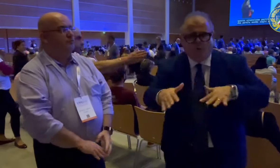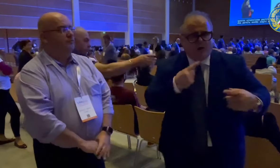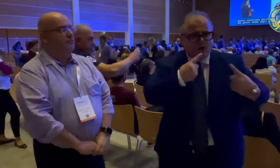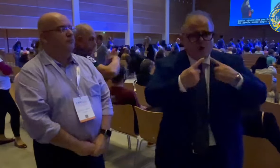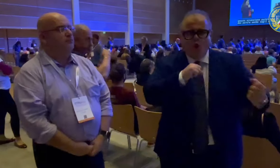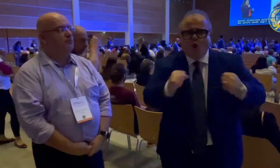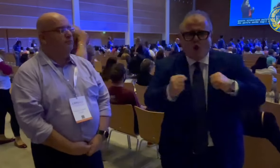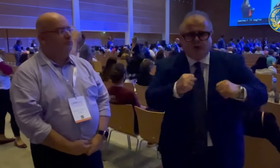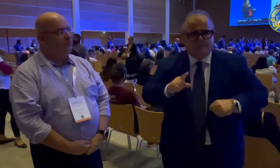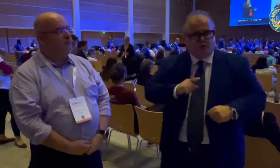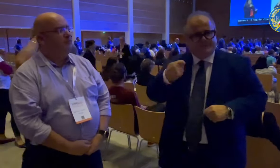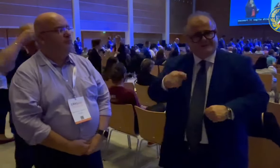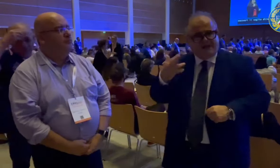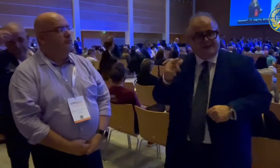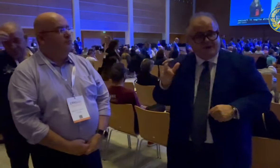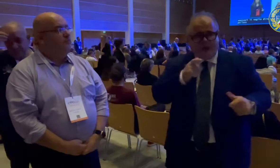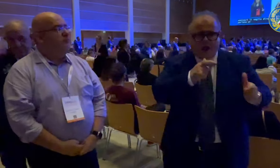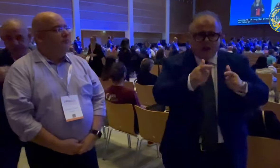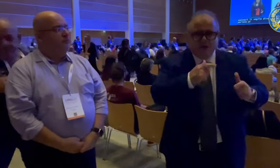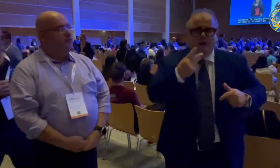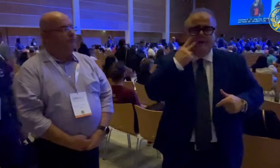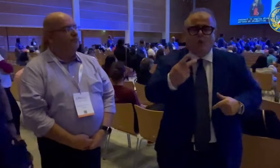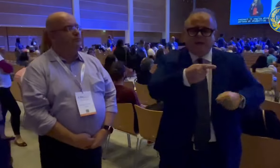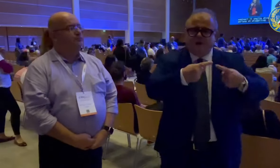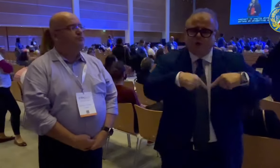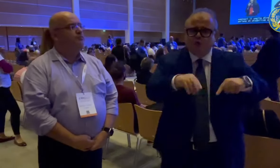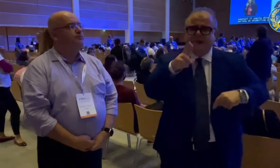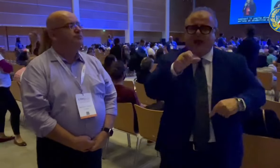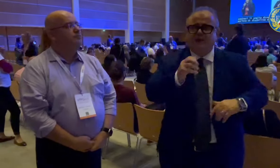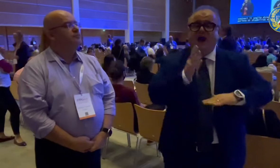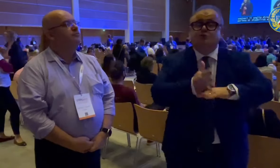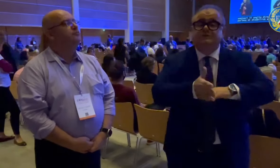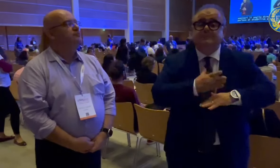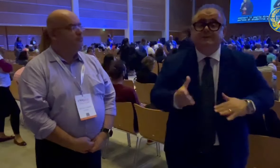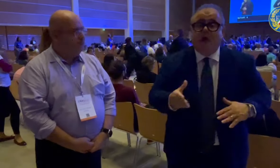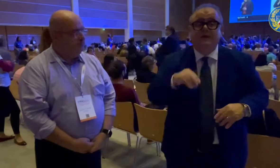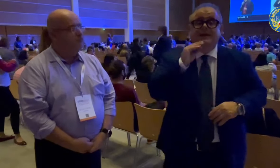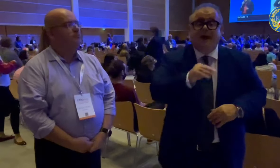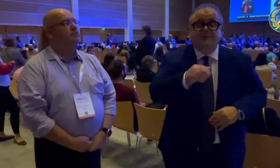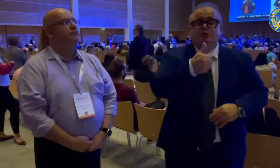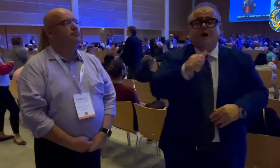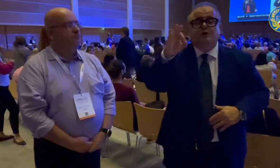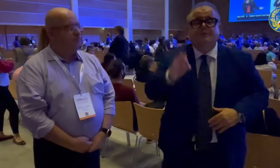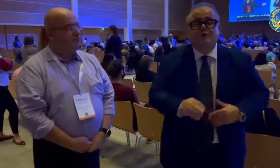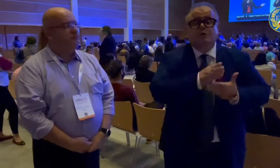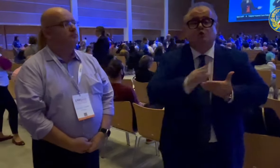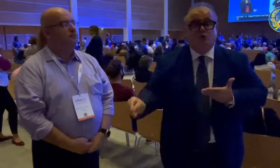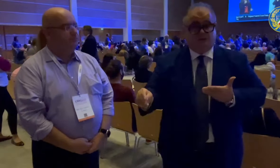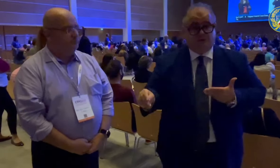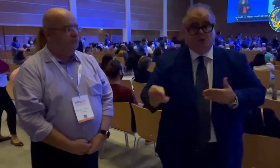Ad esempio, nella giornata di oggi l’ENS, nella persona del Presidente Cagnazzo, si è confrontato, ha preso contatti e ha avuto modo di illustrare,